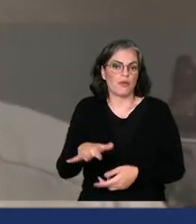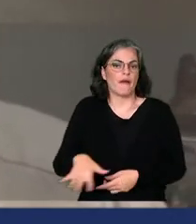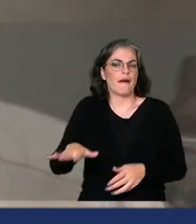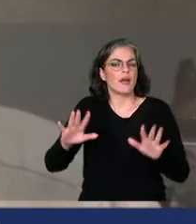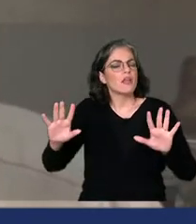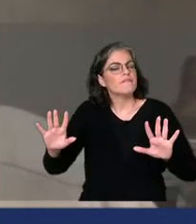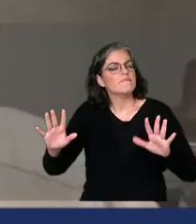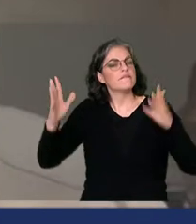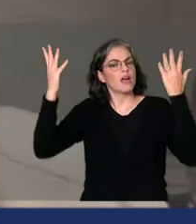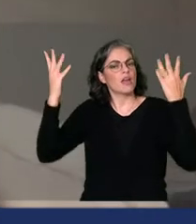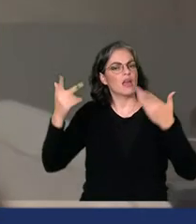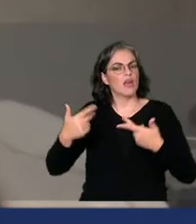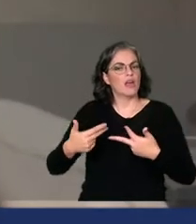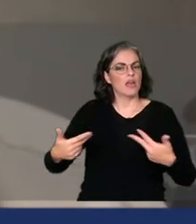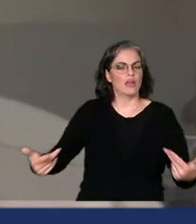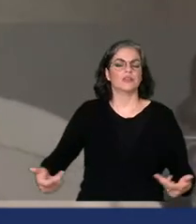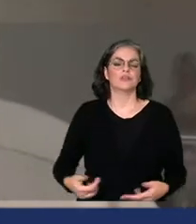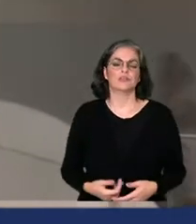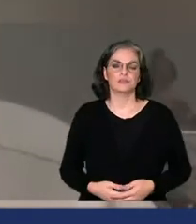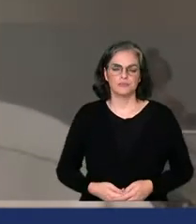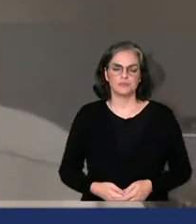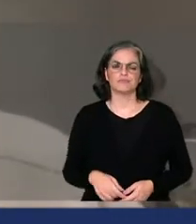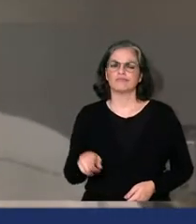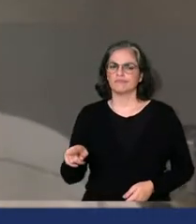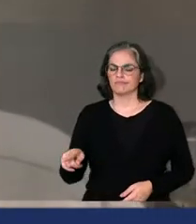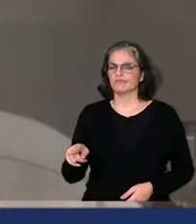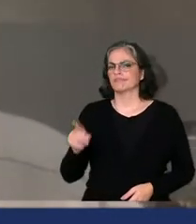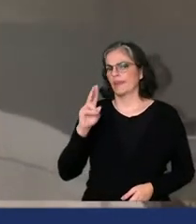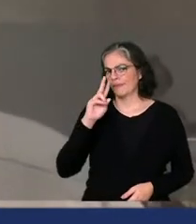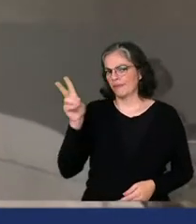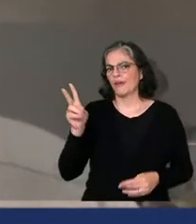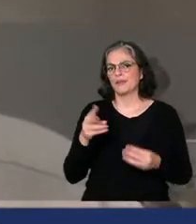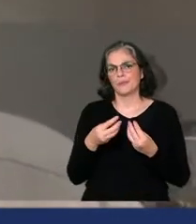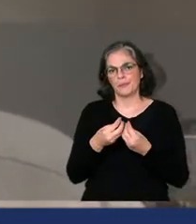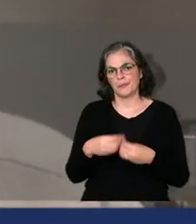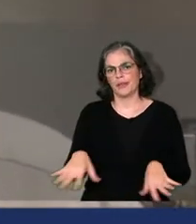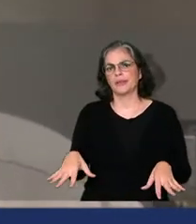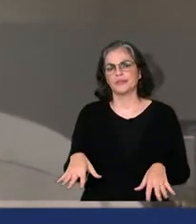PARA QUE POSSAMOS ESTIMULAR AO SETOR DE EVENTOS, SETORES QUE FORAM FORTEMENTE IMPACTADO PELA PANDEMIA, DOS PRIMEIROS A